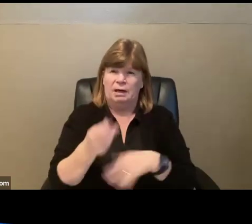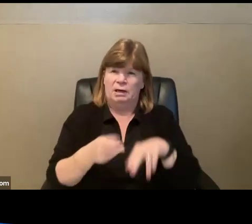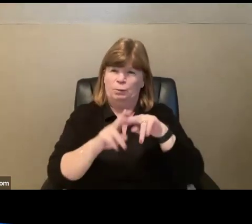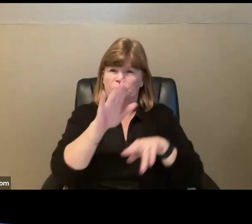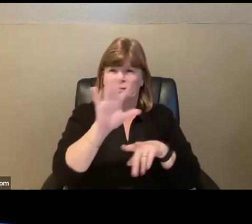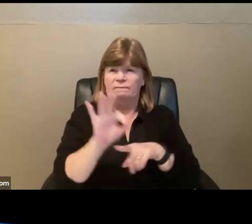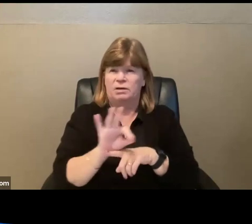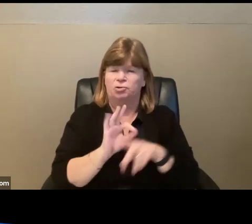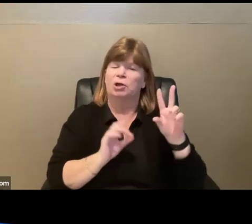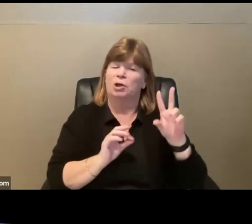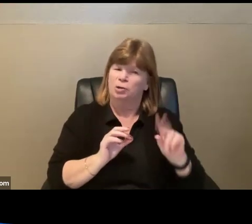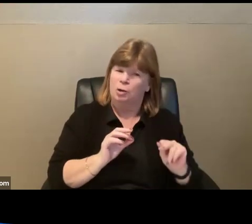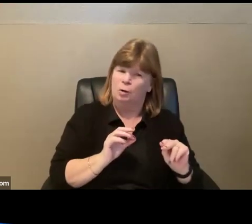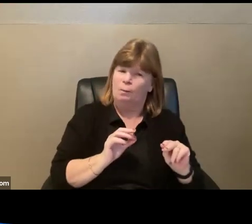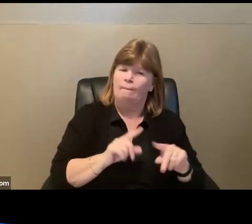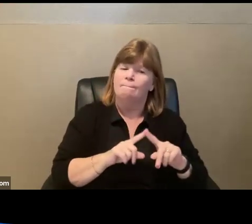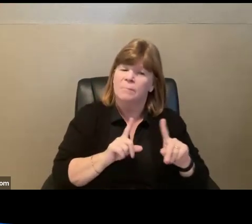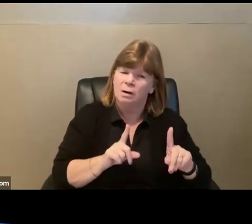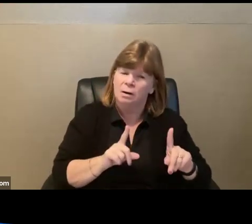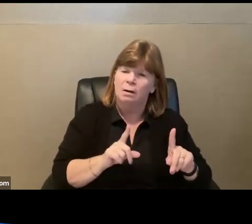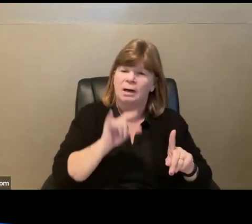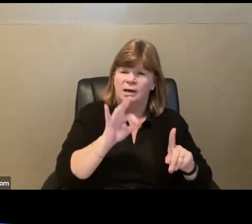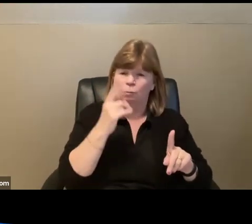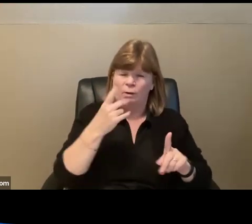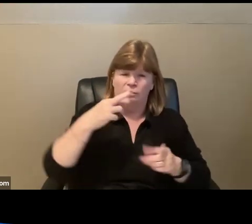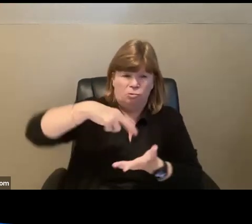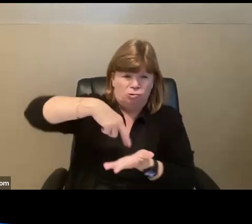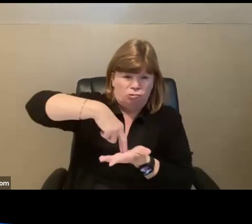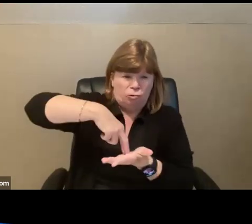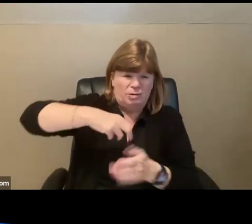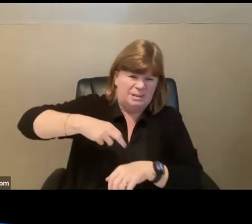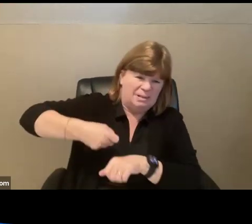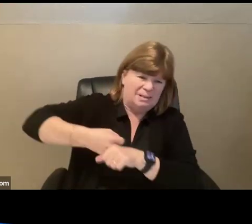No. A menos que uno de esos tornillos esté golpeando la médula espinal,